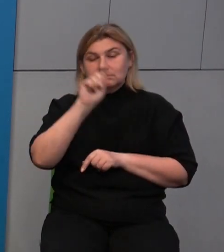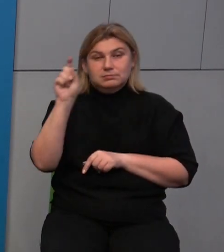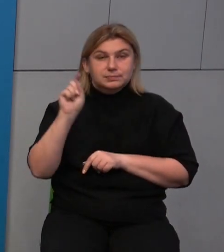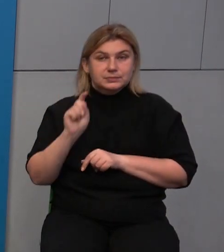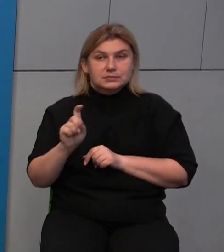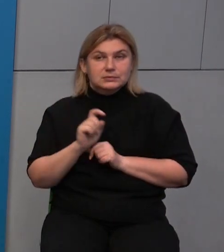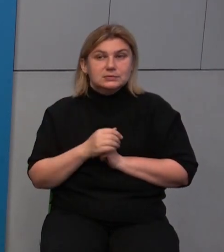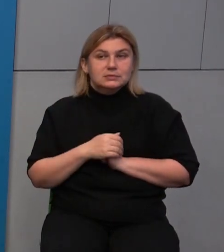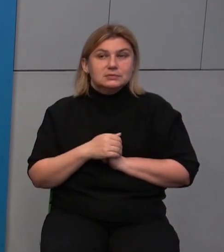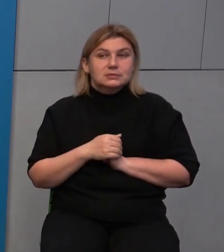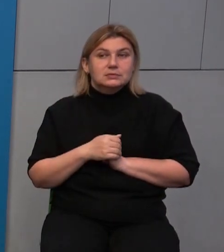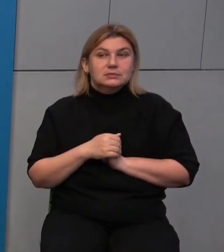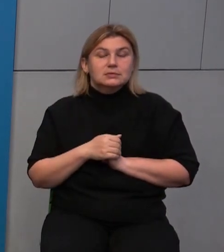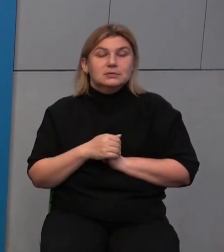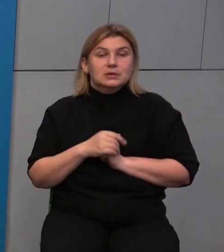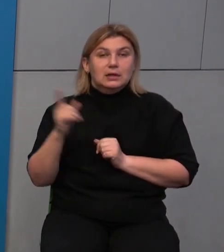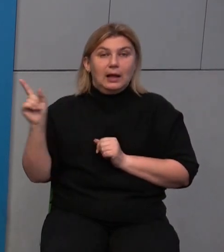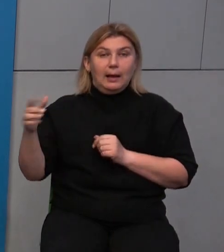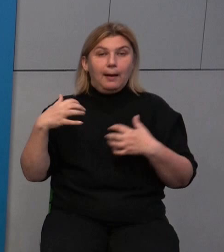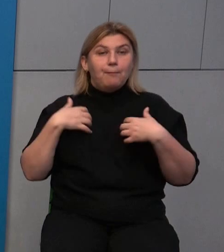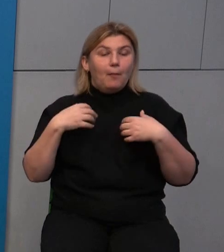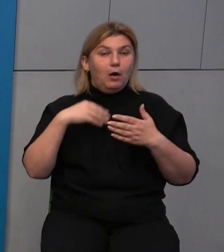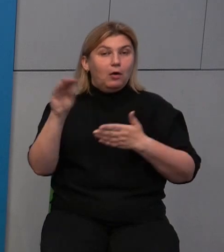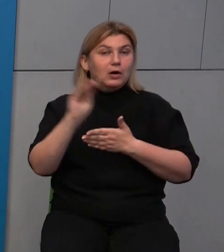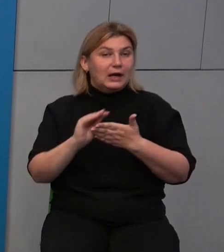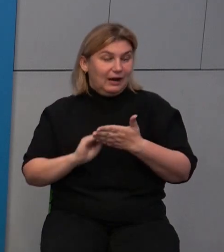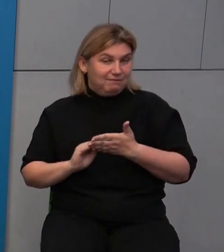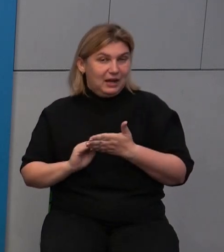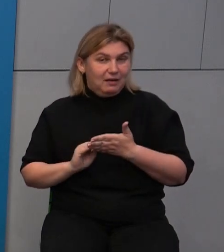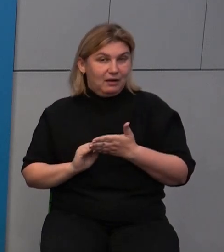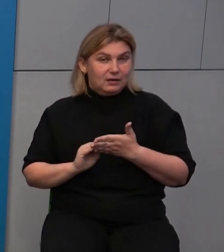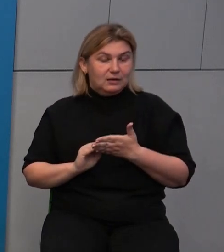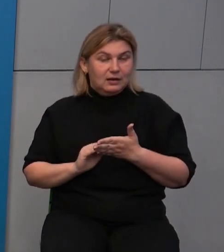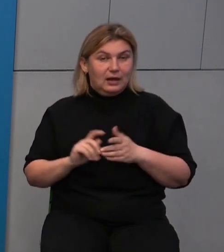Zresztą tutaj w biografii pojawia się ta ciekawa kwestia reakcji